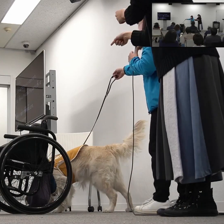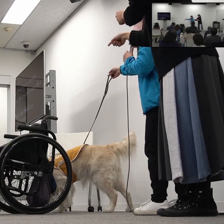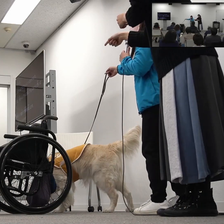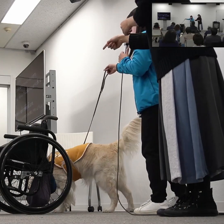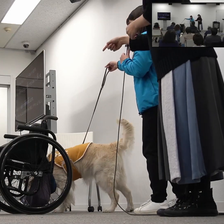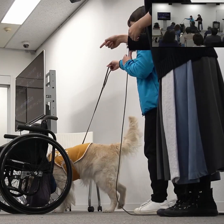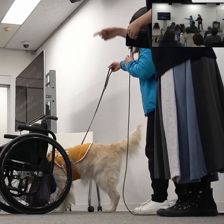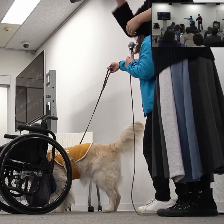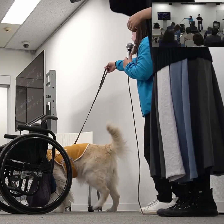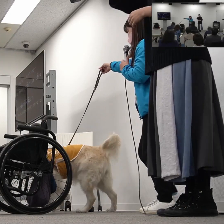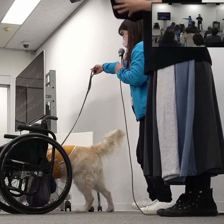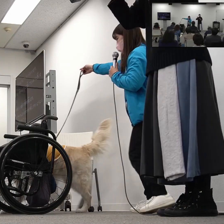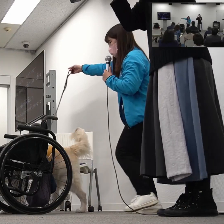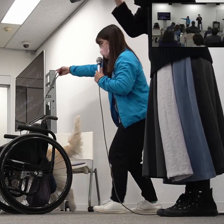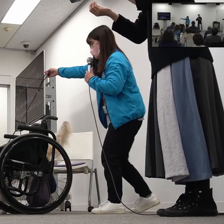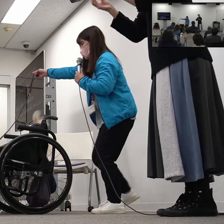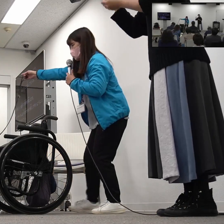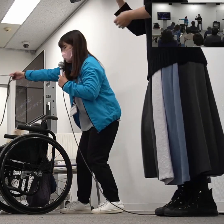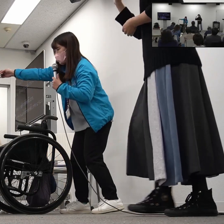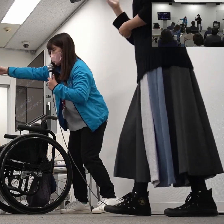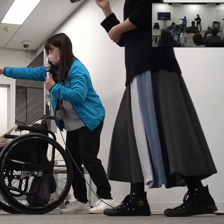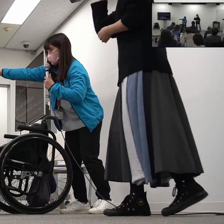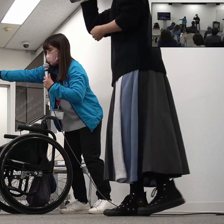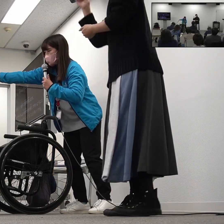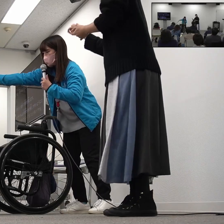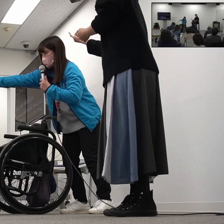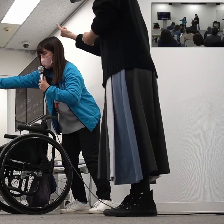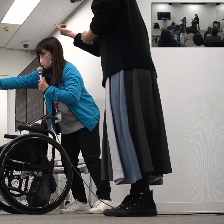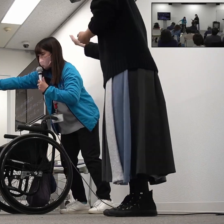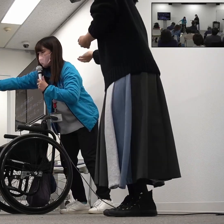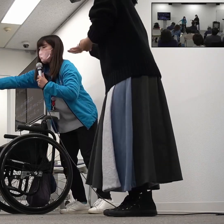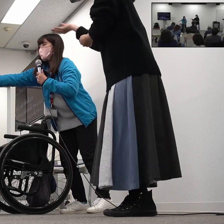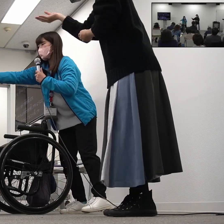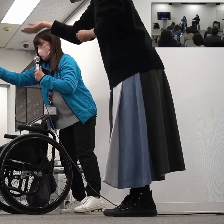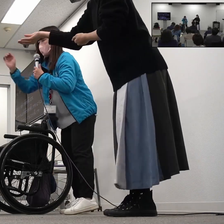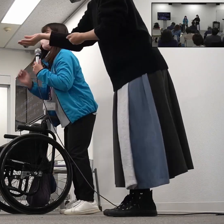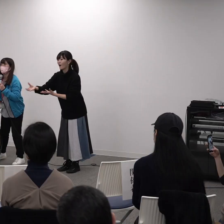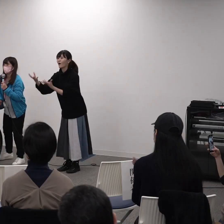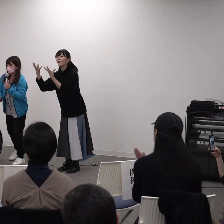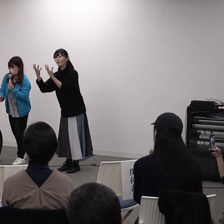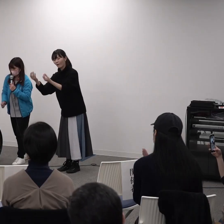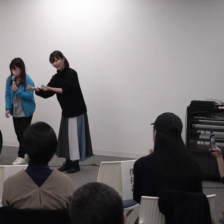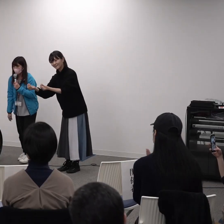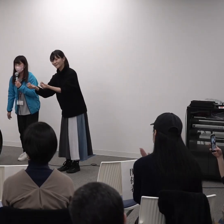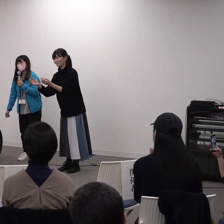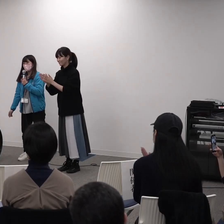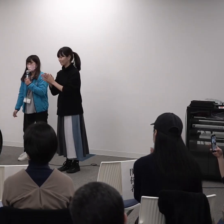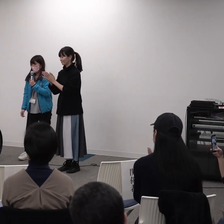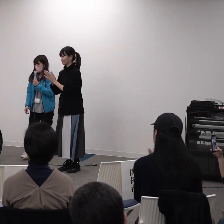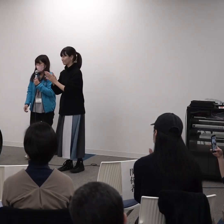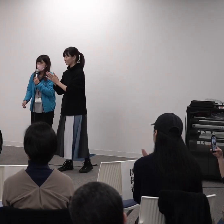探して終わりではなくて困っている ユーザーさんのところに持ってきて初めてお仕事として成立します